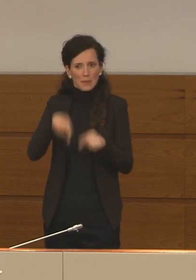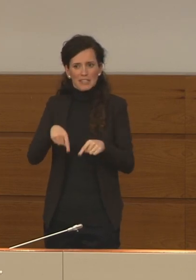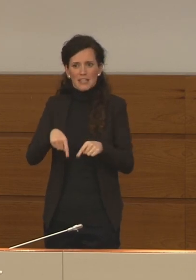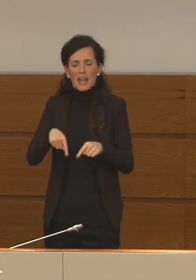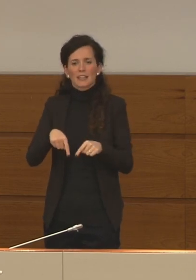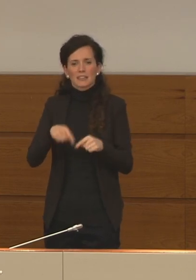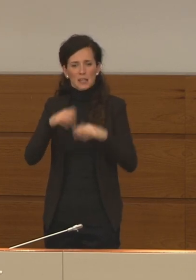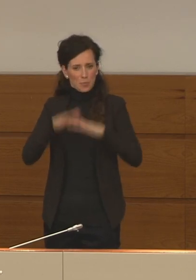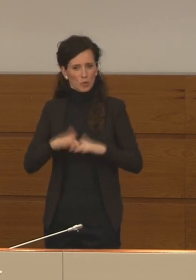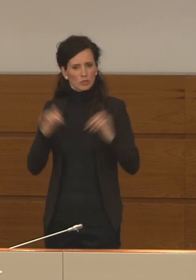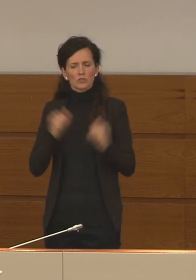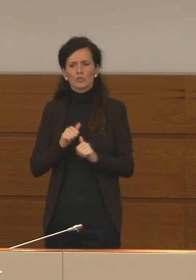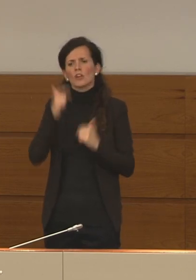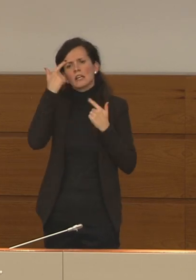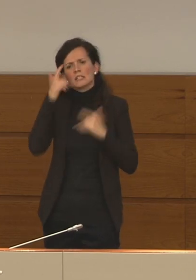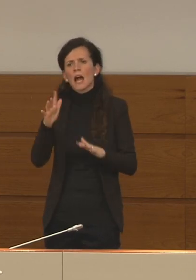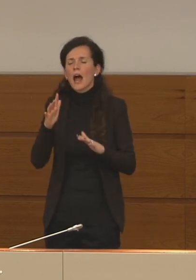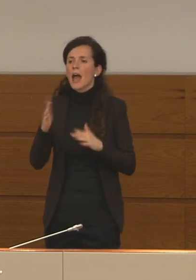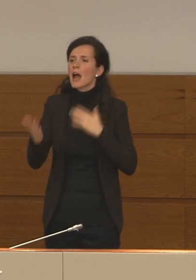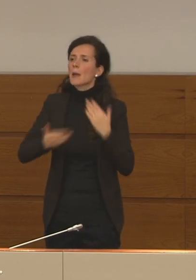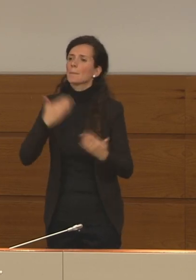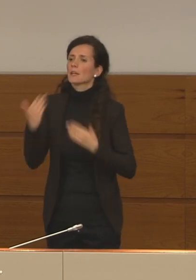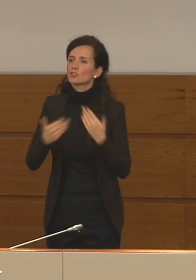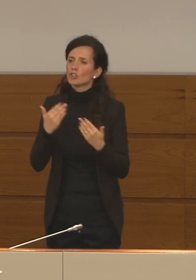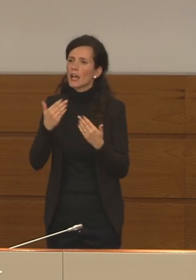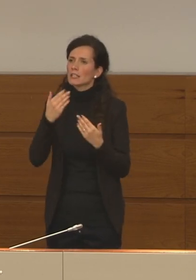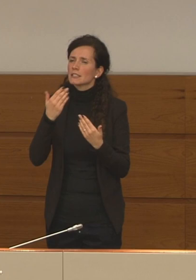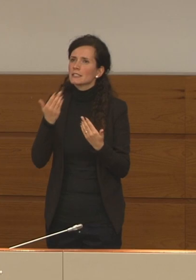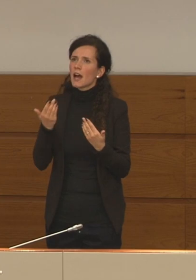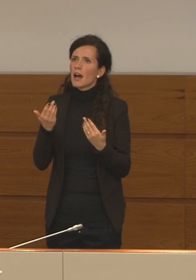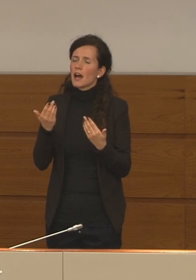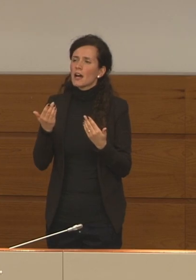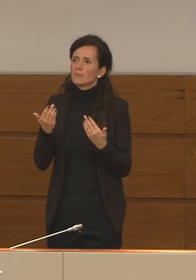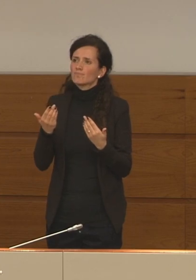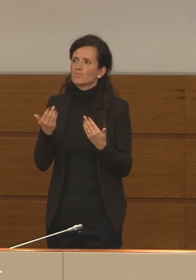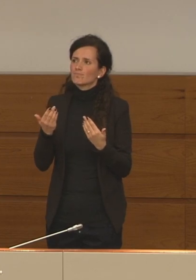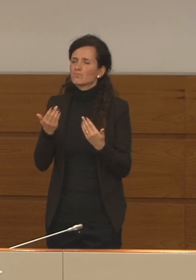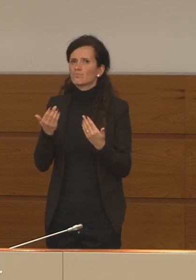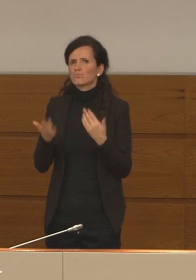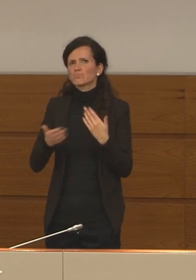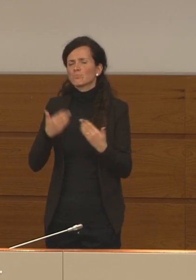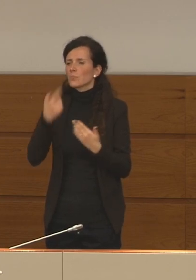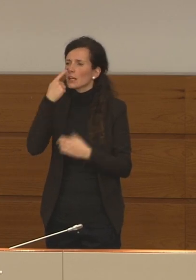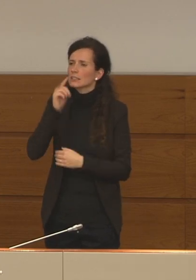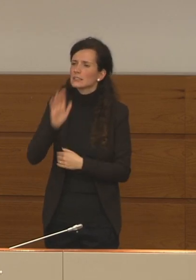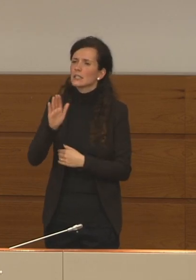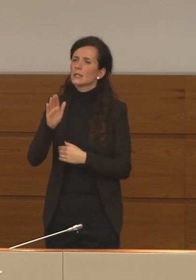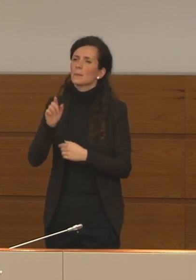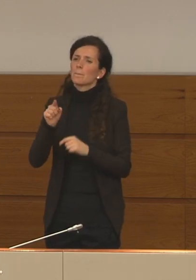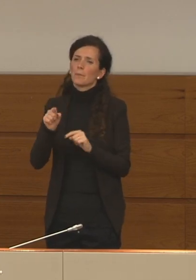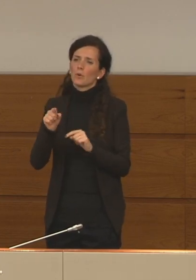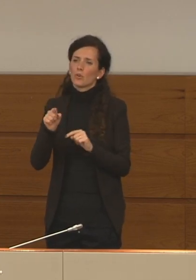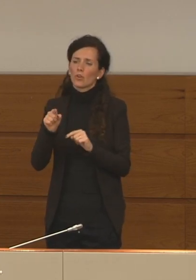Dipartimento a emergenze che hanno un contorno, una delimitazione, hanno una